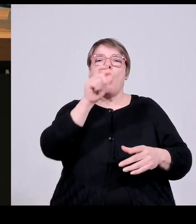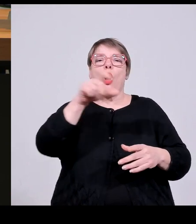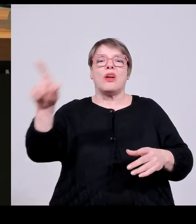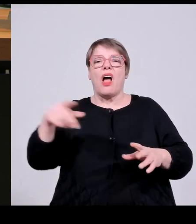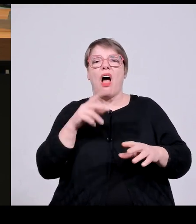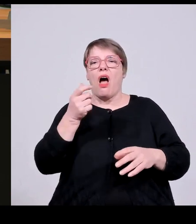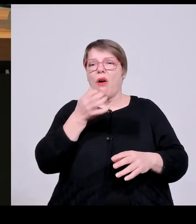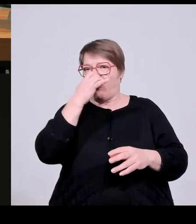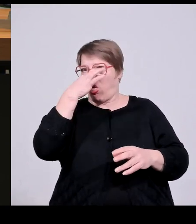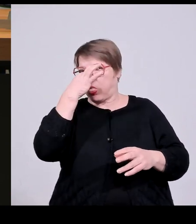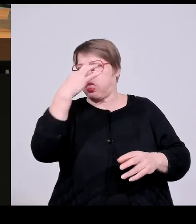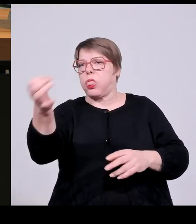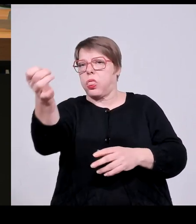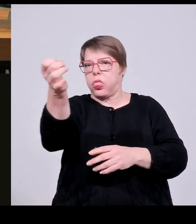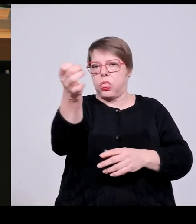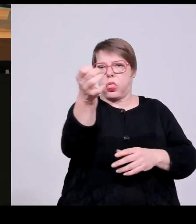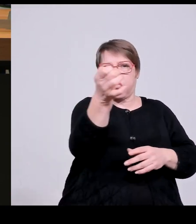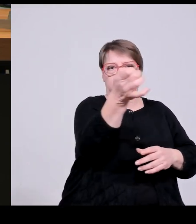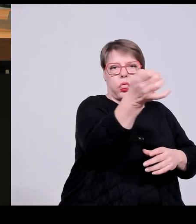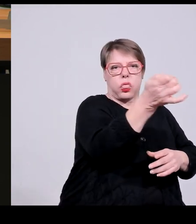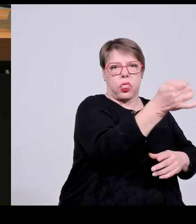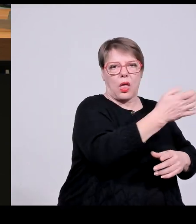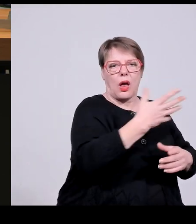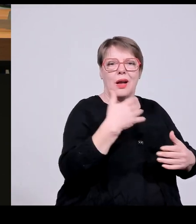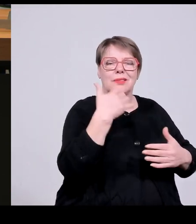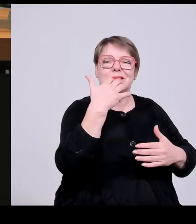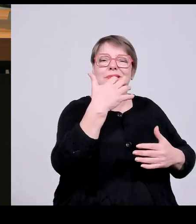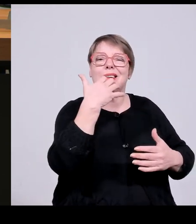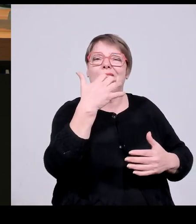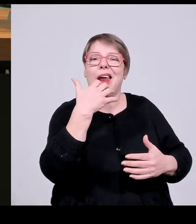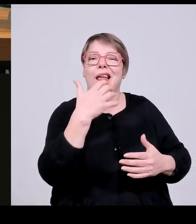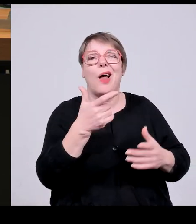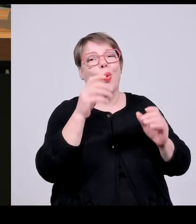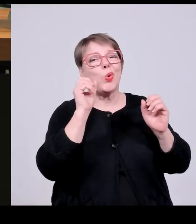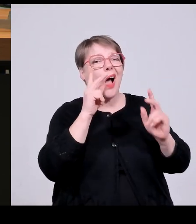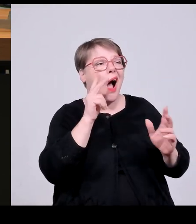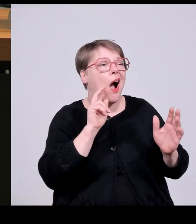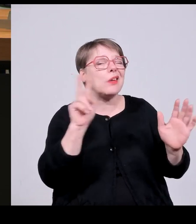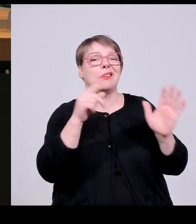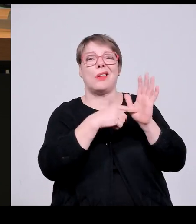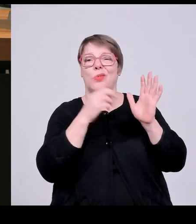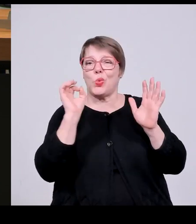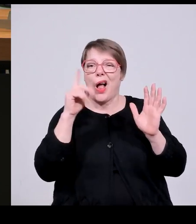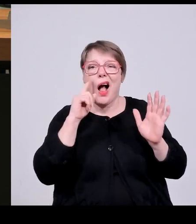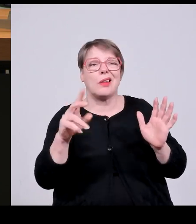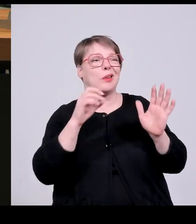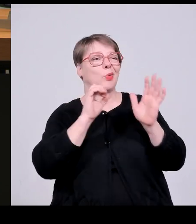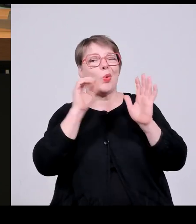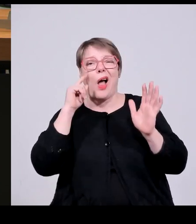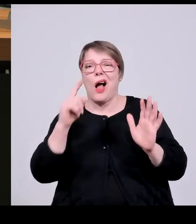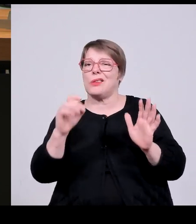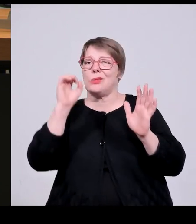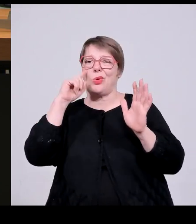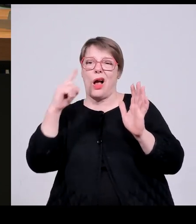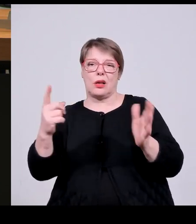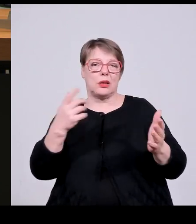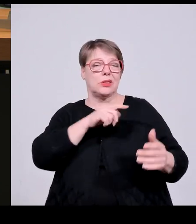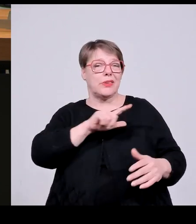konnten wir das nicht widerlegen, was da drin steht, wir haben es in die Finger gekriegt. Und siehe da: Kein einziger Satz in diesem Gutachten Keine einzige Frage,